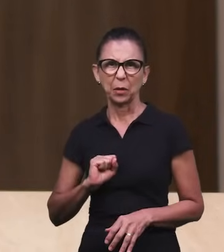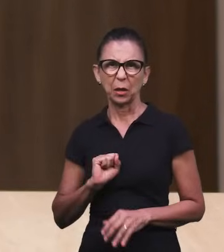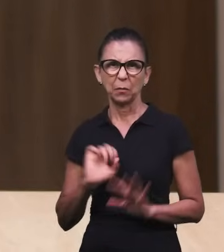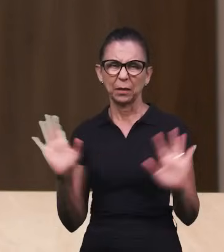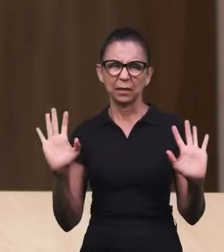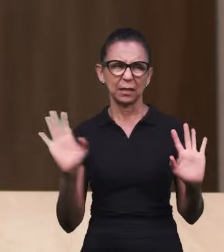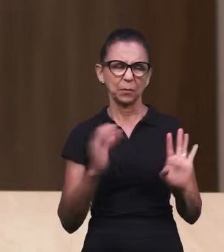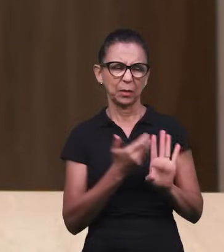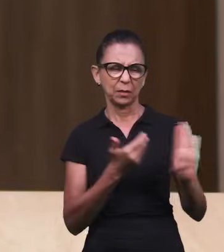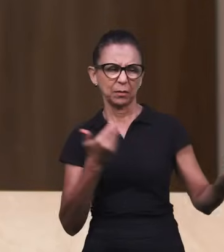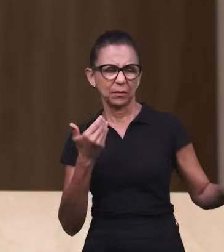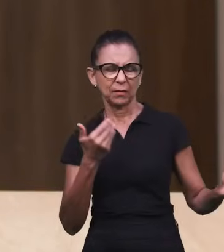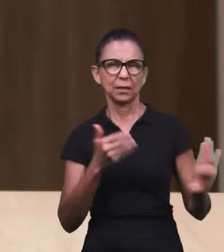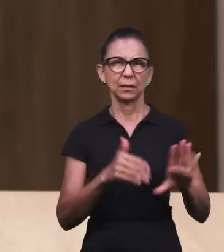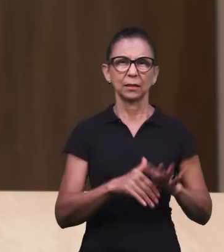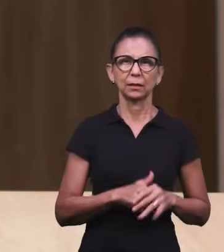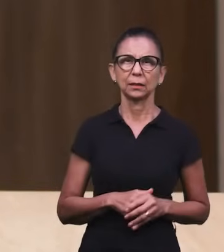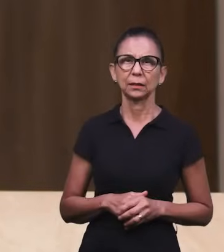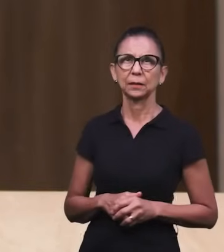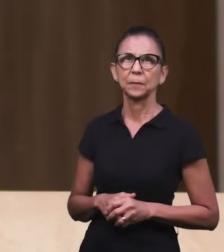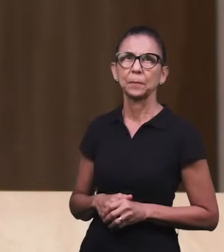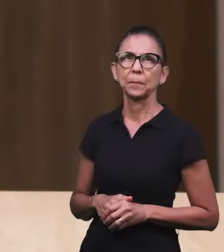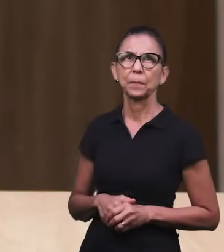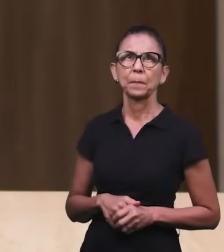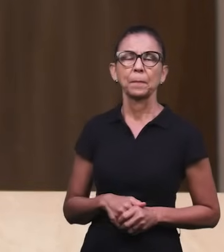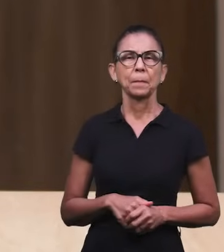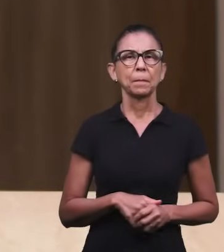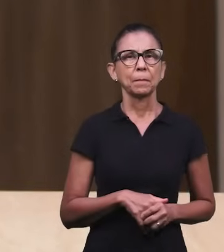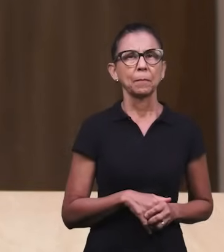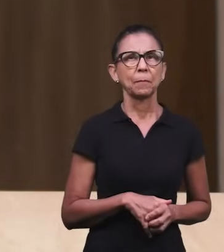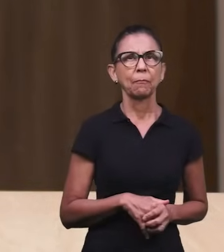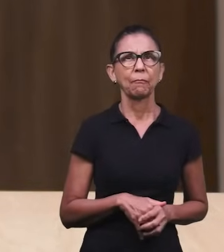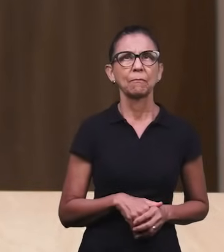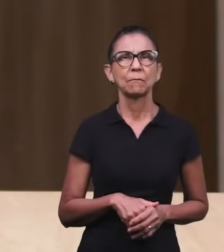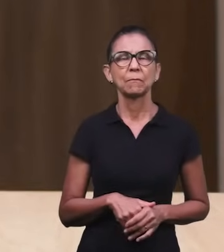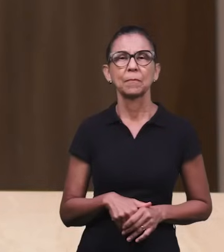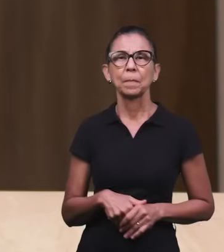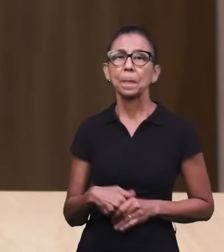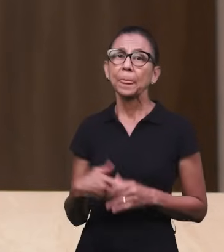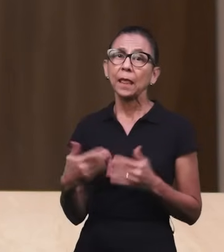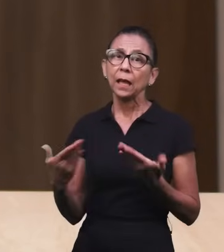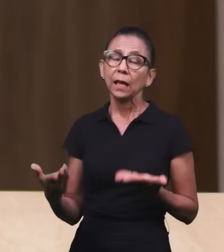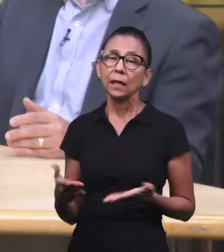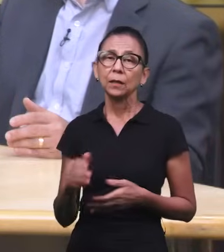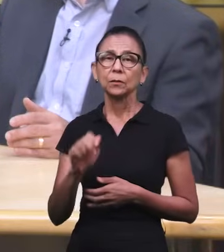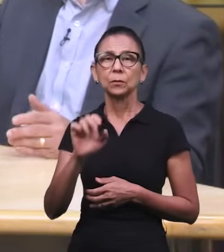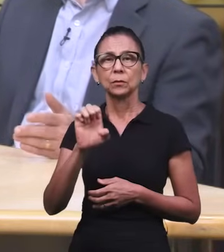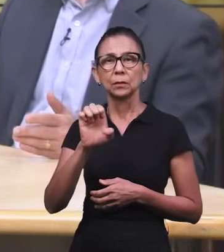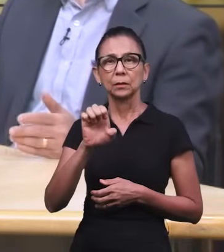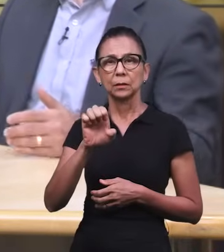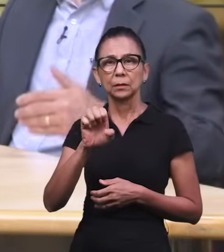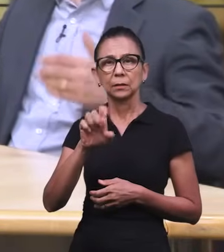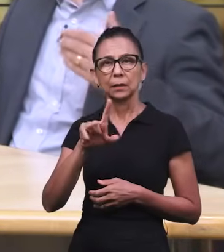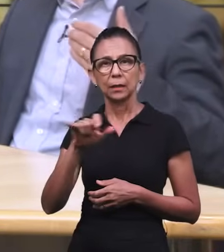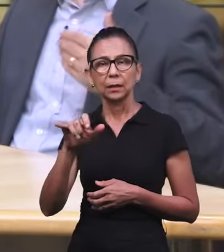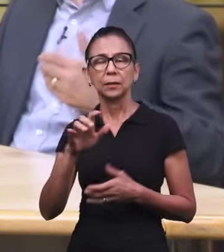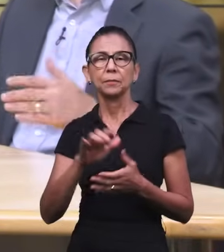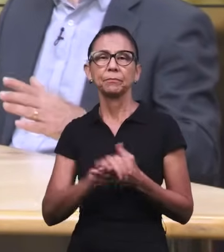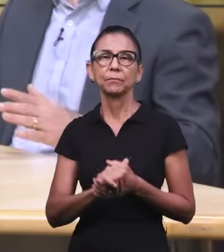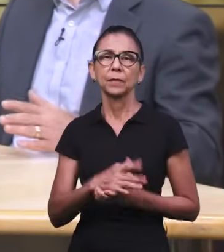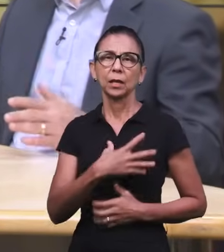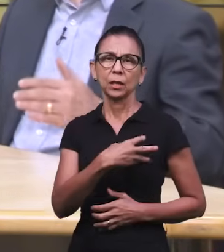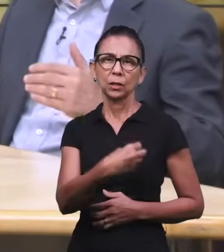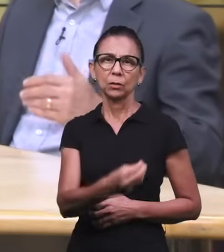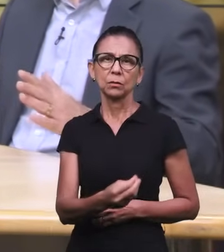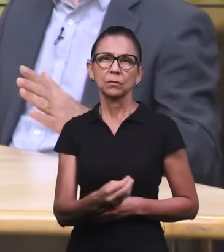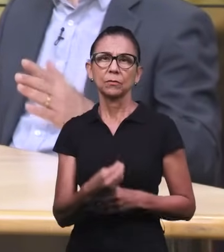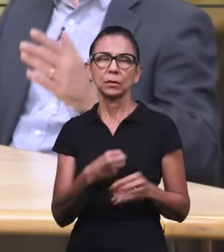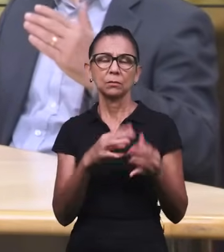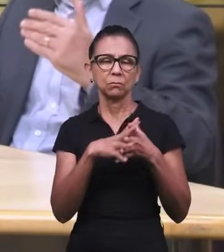é que os filhos de Eli pereceram Eli pereceu mas Samuel ficou ou seja el desapareceu é desapareceu